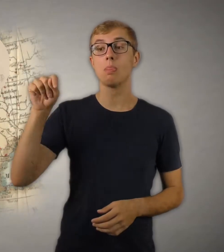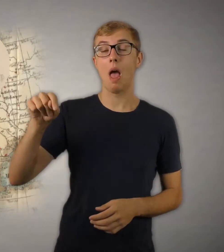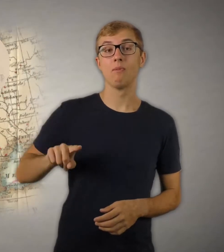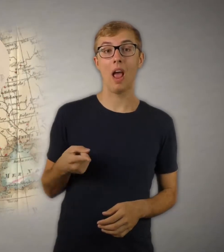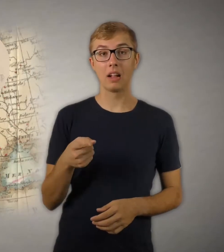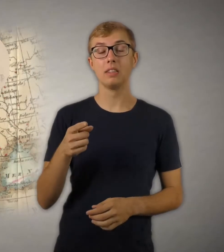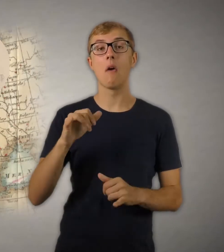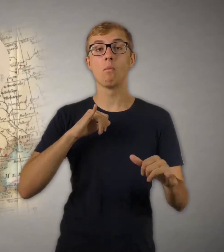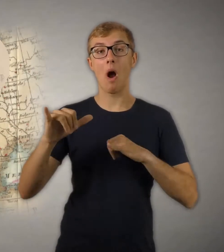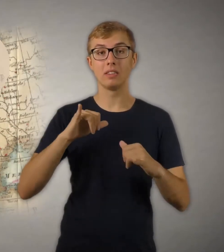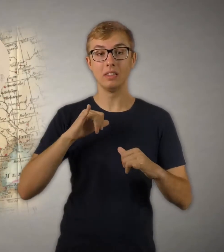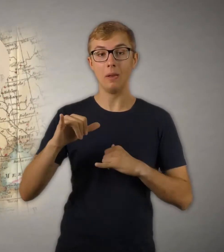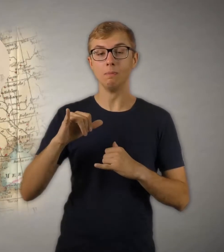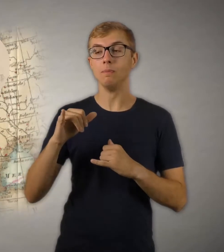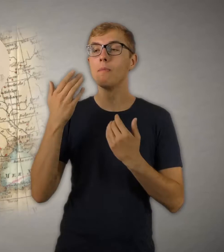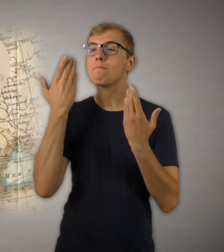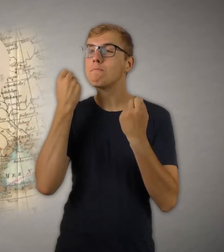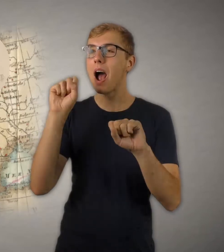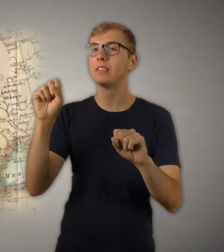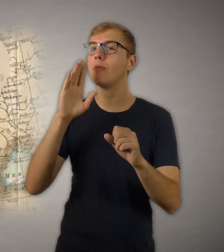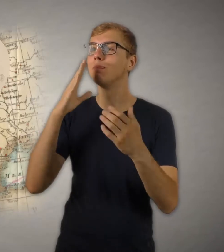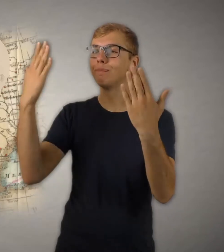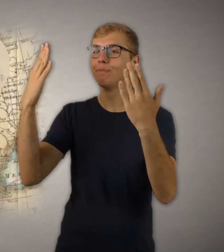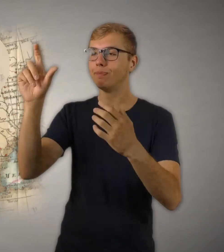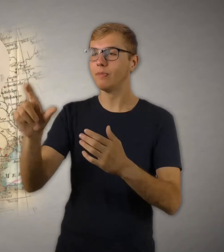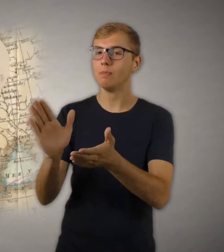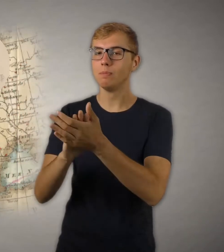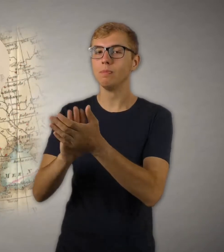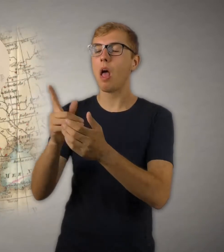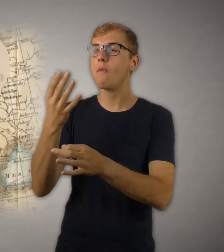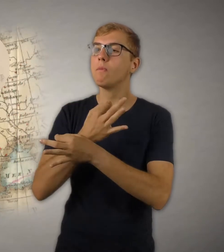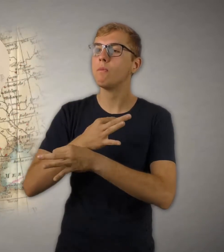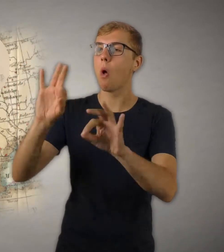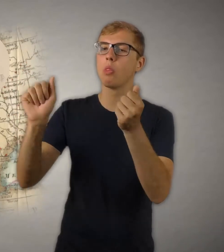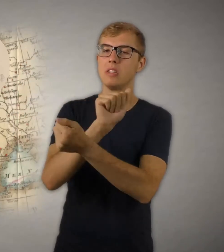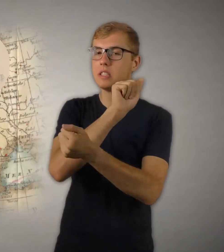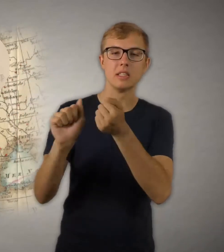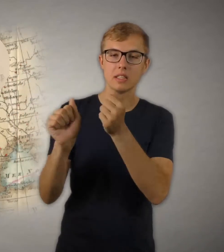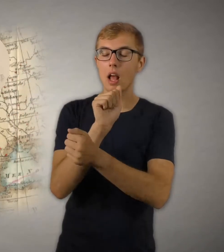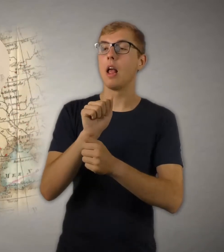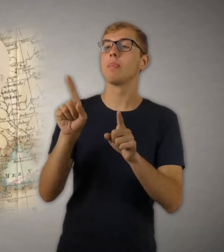Tam władze witały go bardzo uroczyście jako bojownika o wolność.